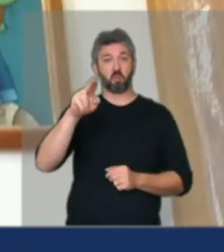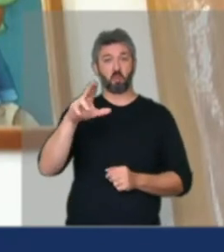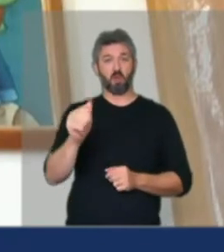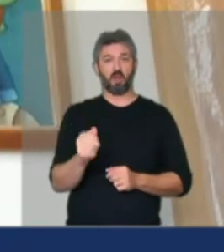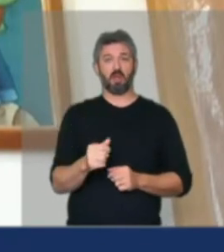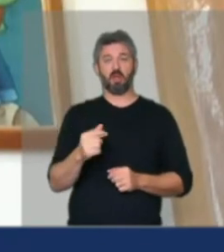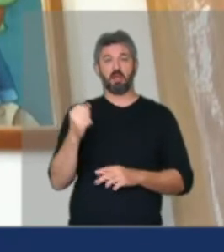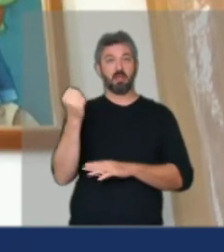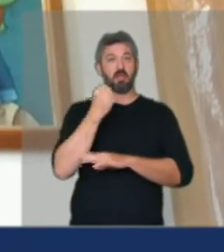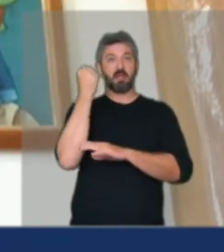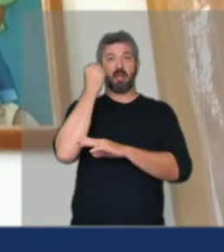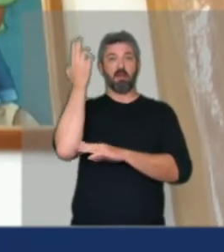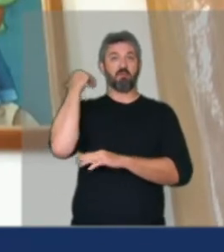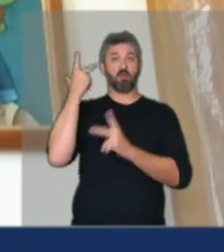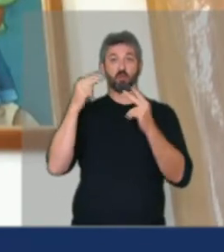MOMENTO FOI TÃO GRAVE E TANTA PREOCUPAÇÃO COM AQUILO QUE